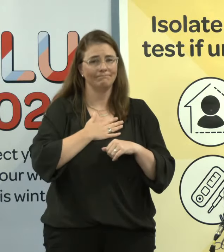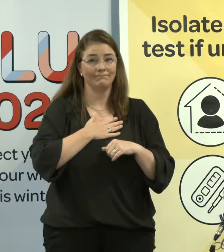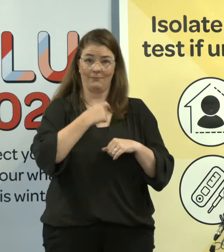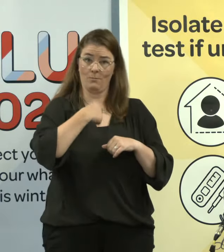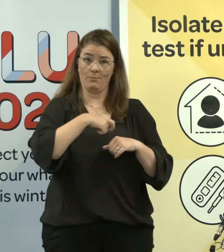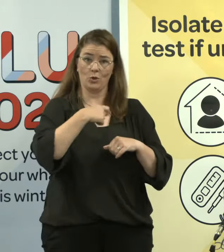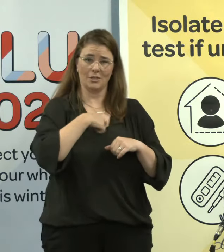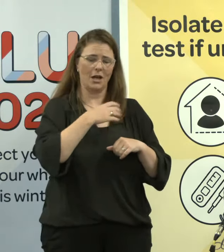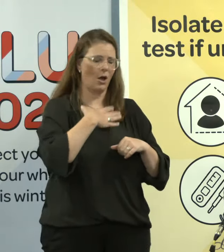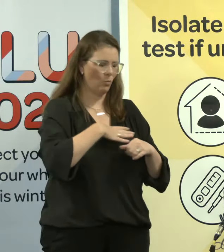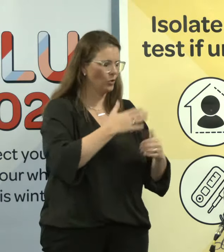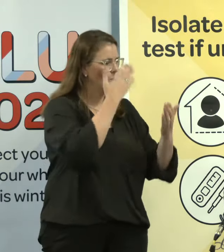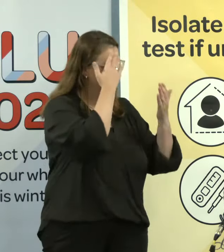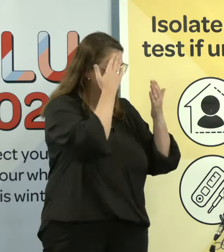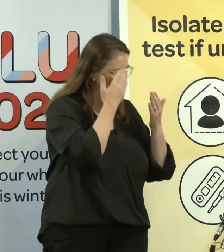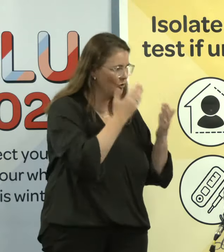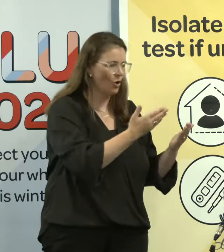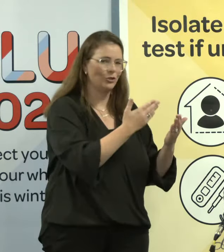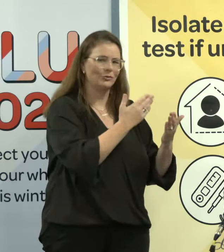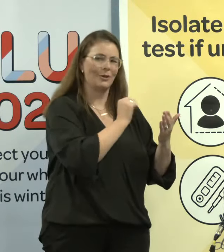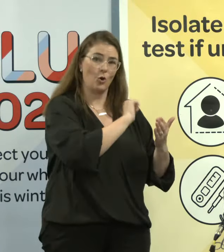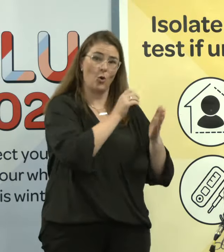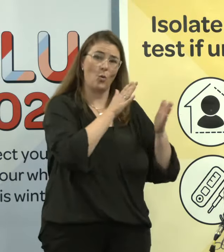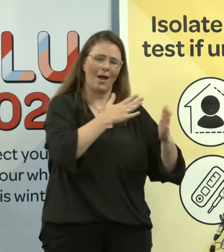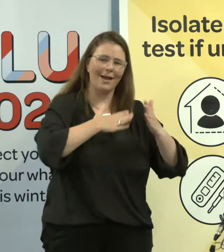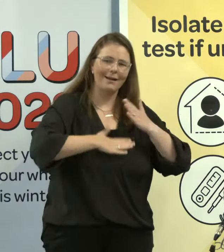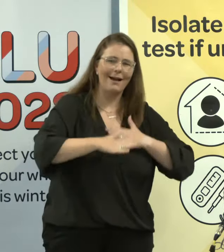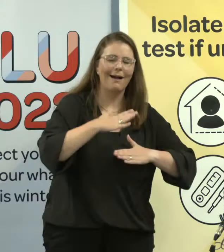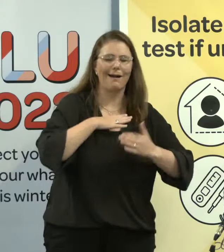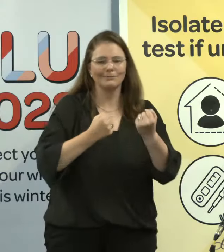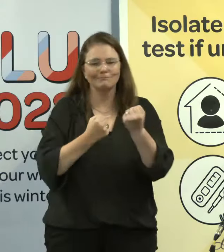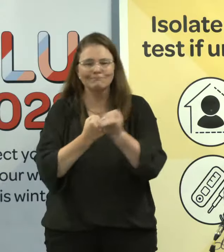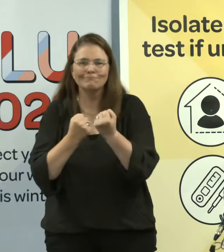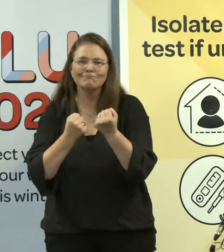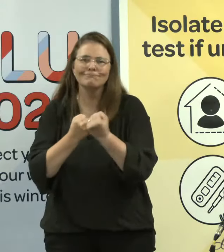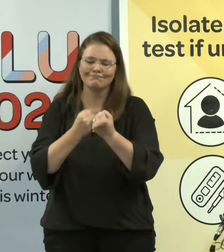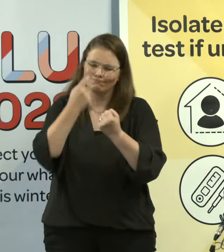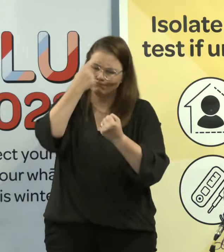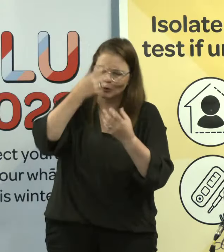roto i nga ahuatanga tino wero i